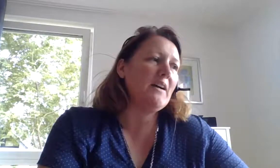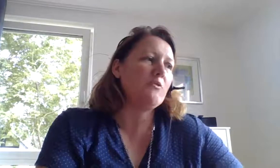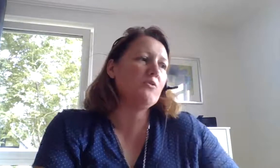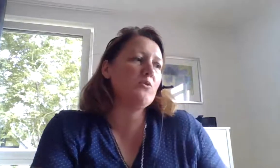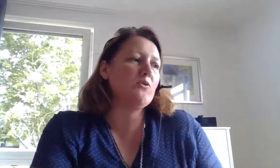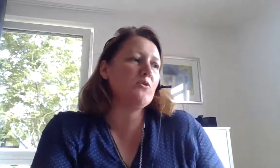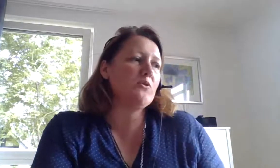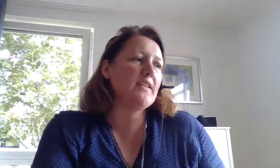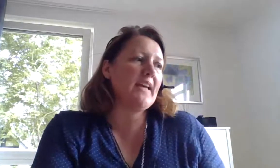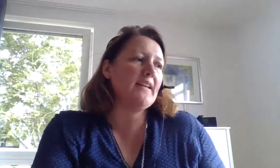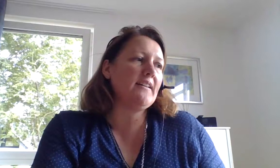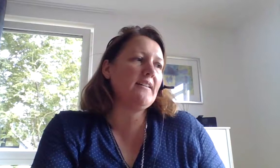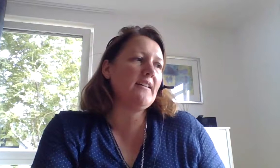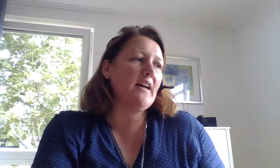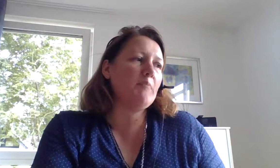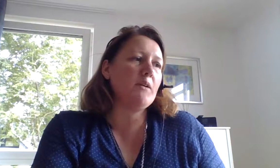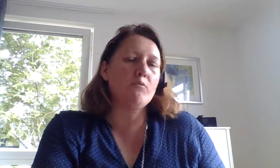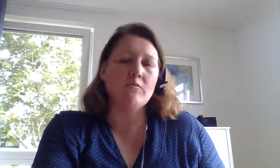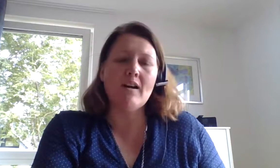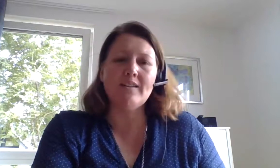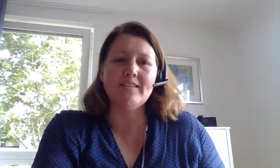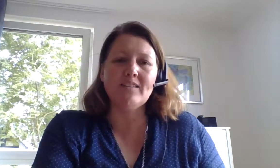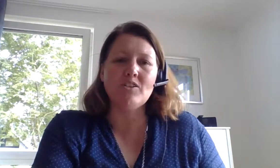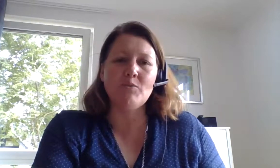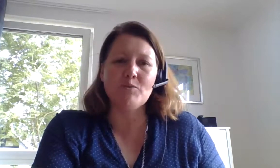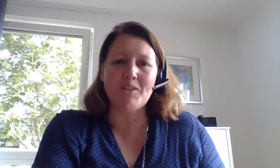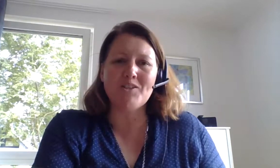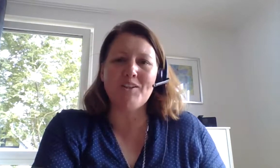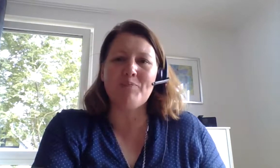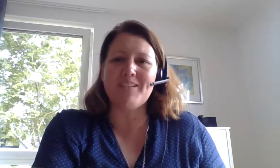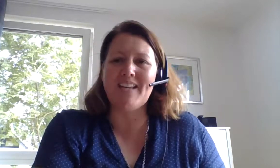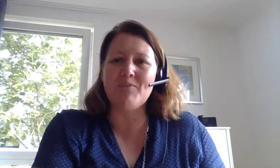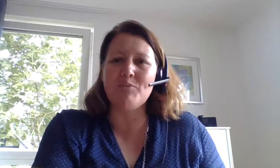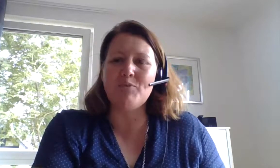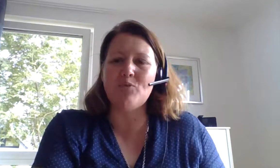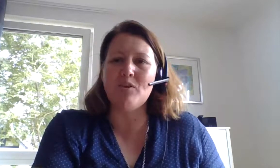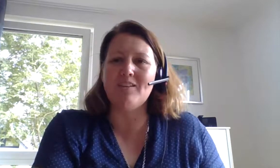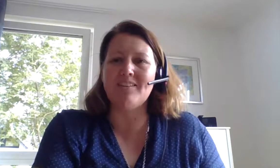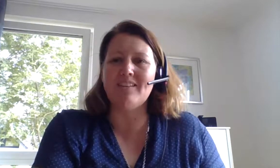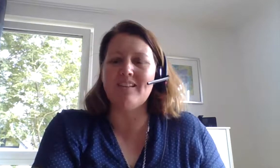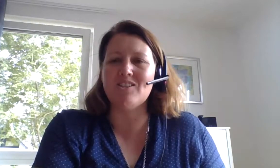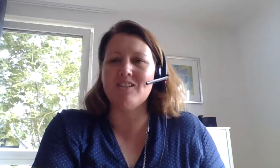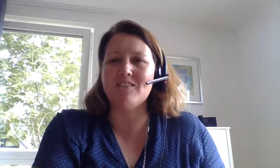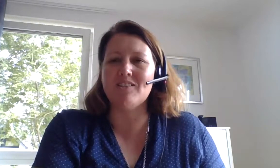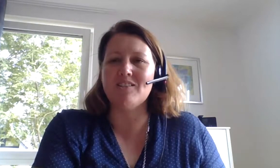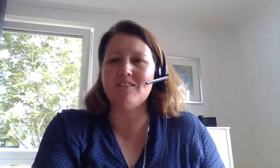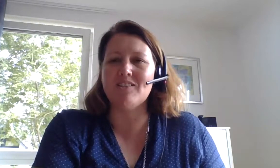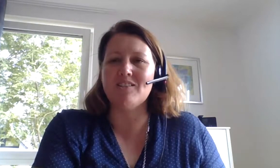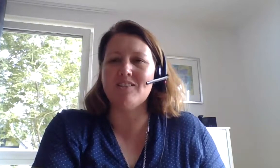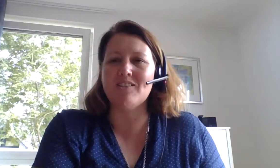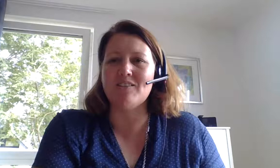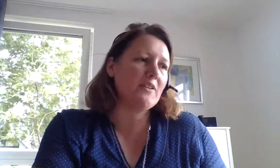أيضا أود شكر عبير مراد التي ذكرها ديفيد سابقا.